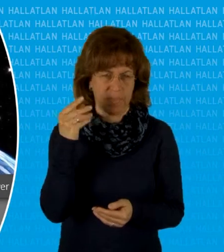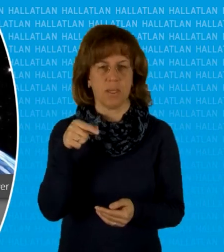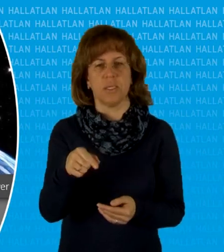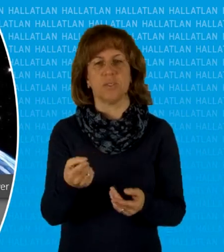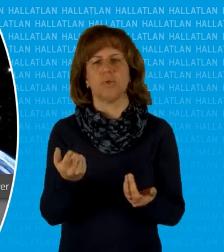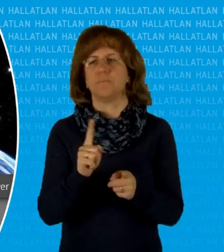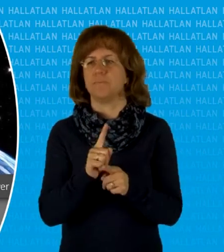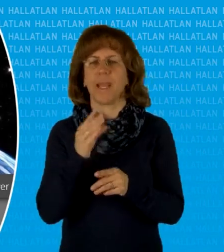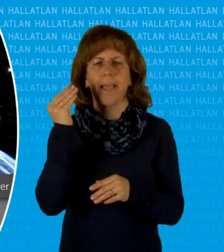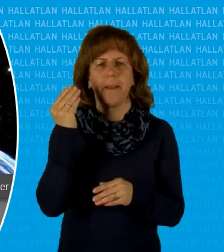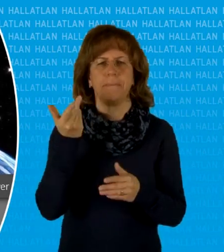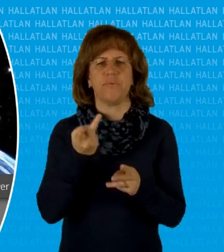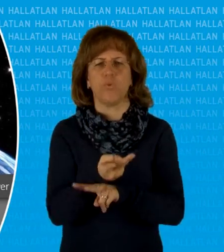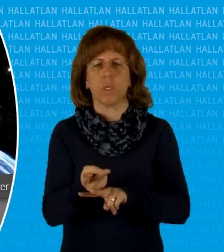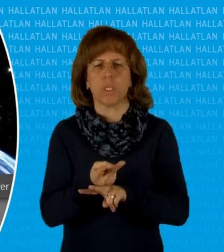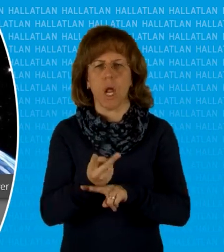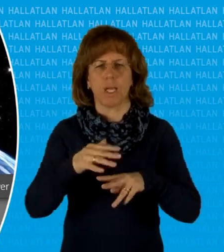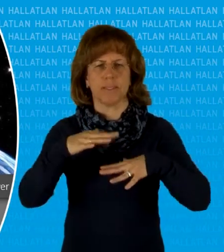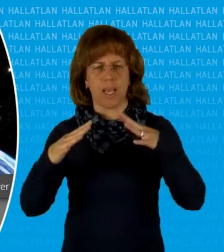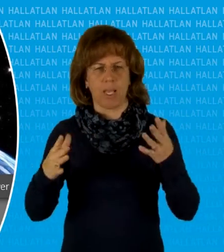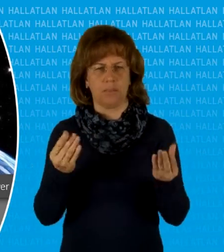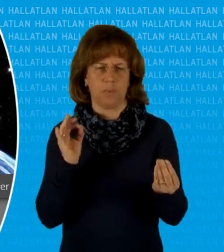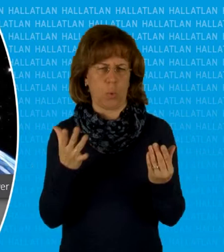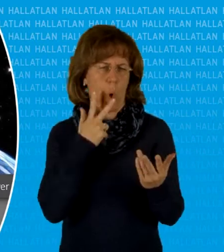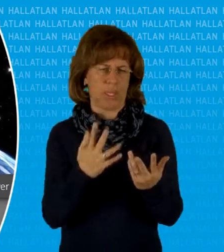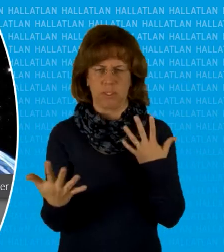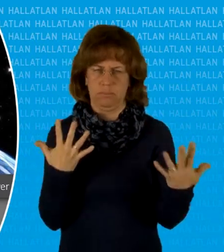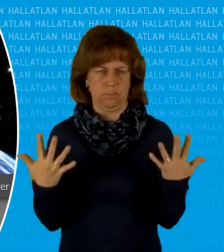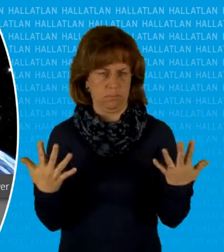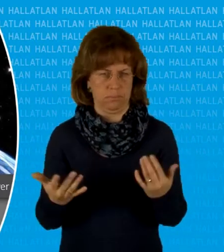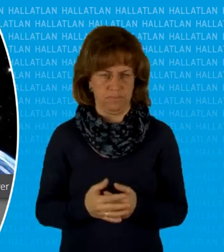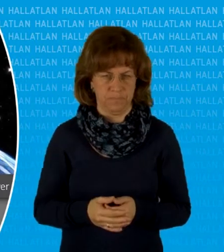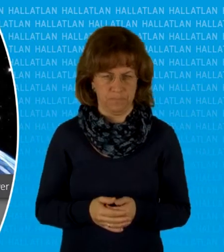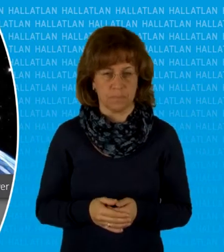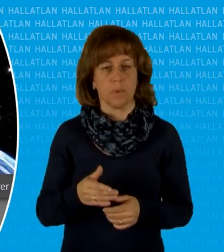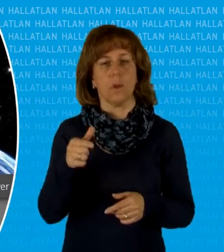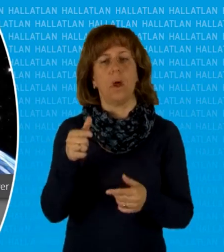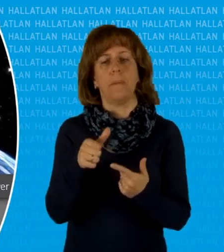és magától működik a képek földrajzi tájolása.